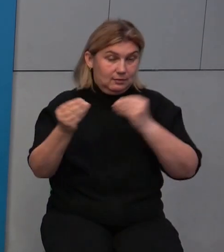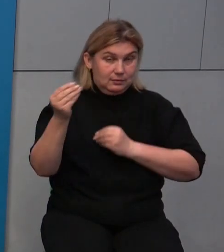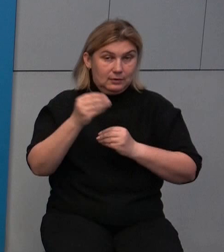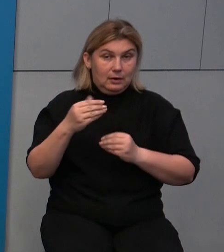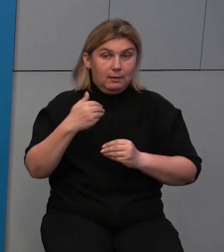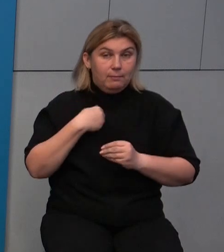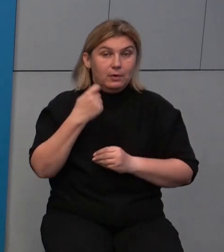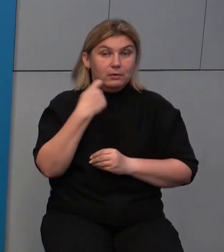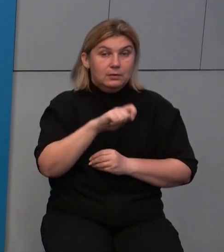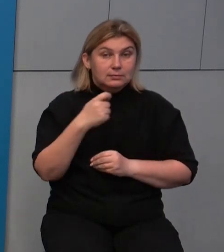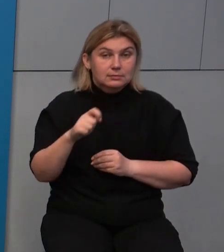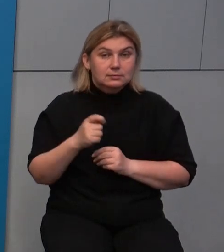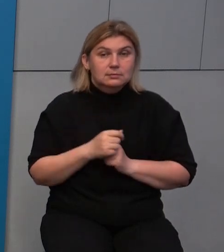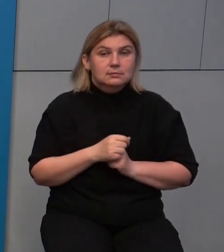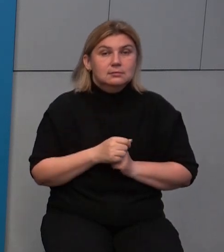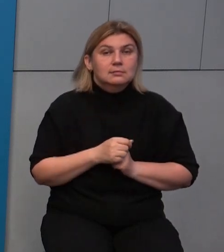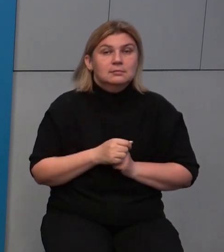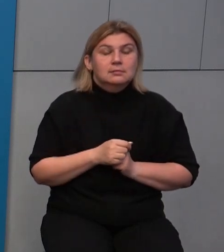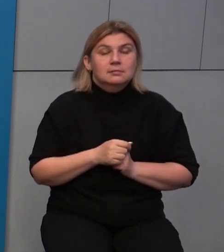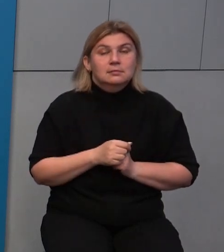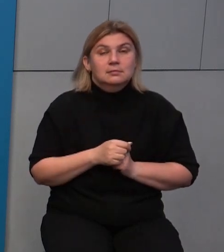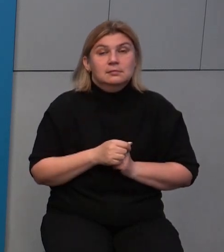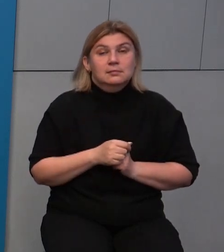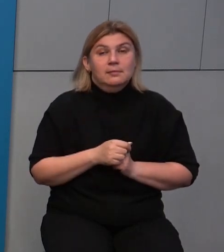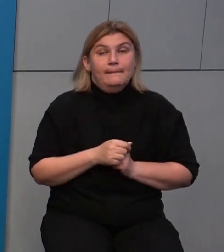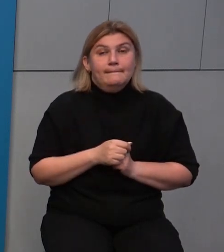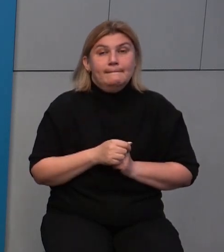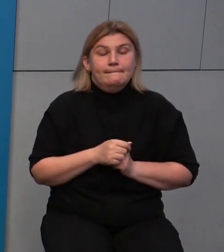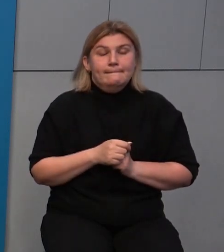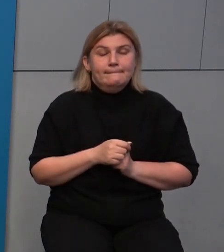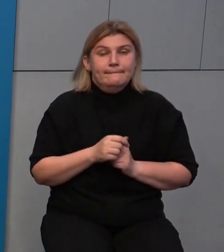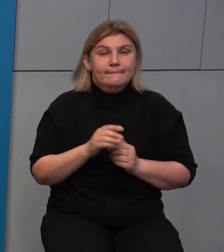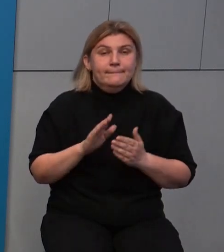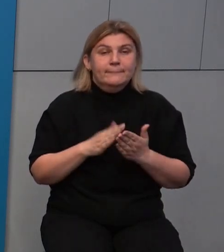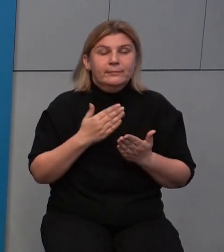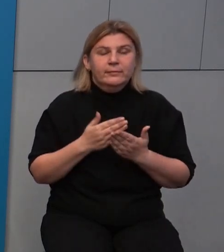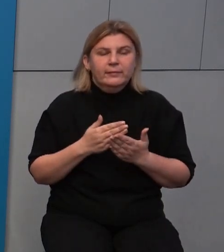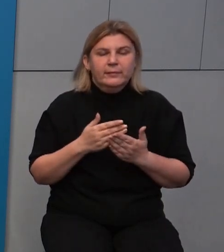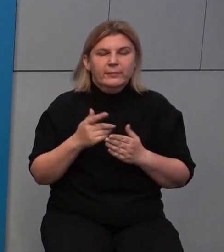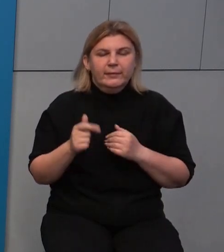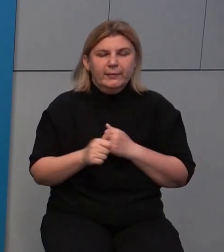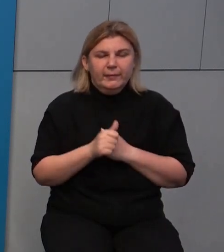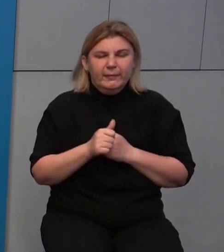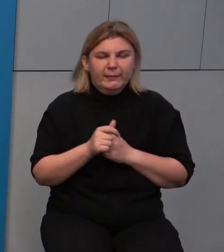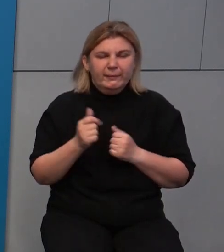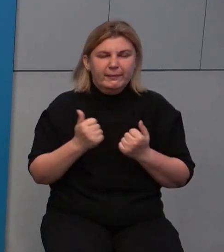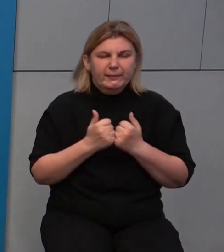To jest do tego stopnia na przykład jeżeli chodzi o krakowski.